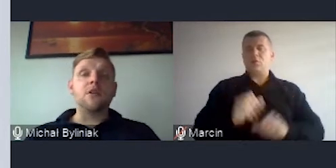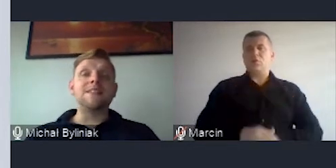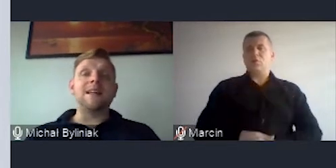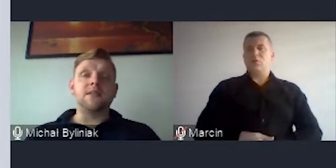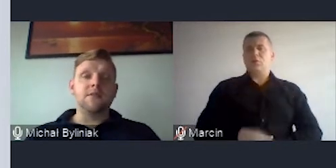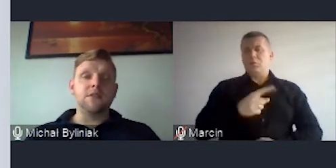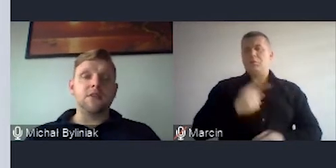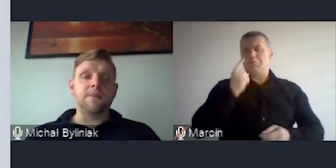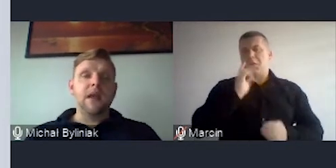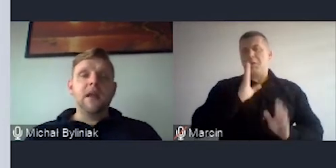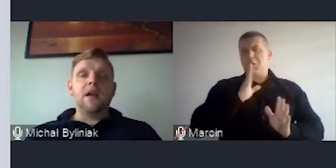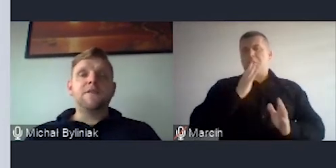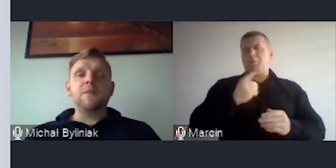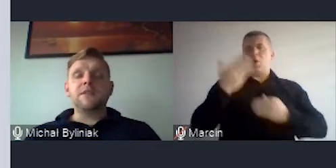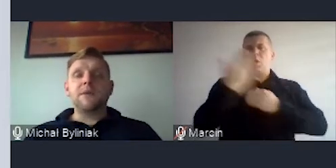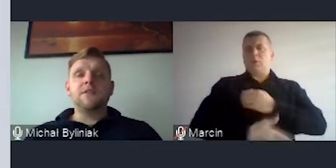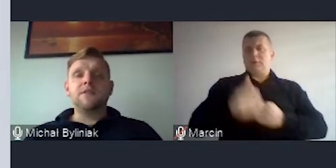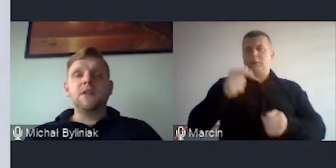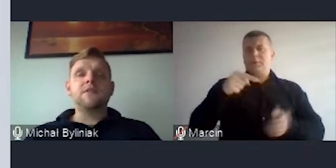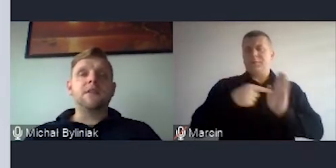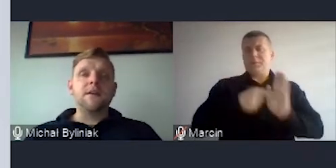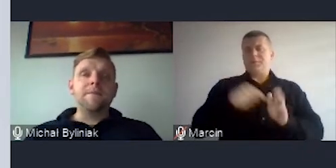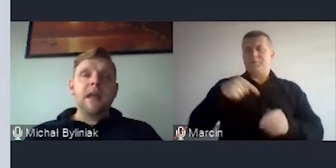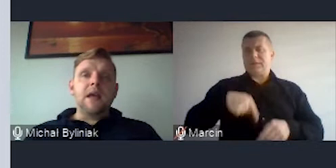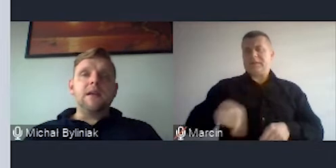że są to ostatni wytyczne w tej perspektywie finansowania,